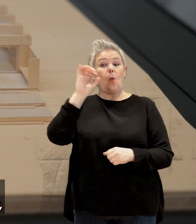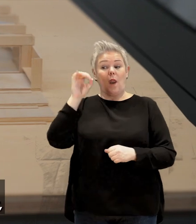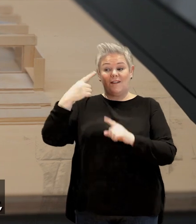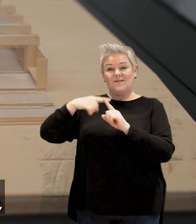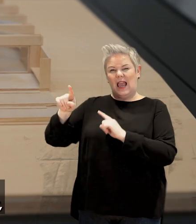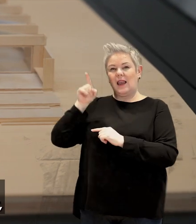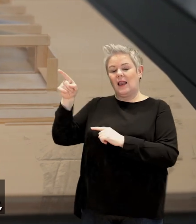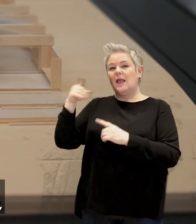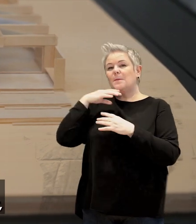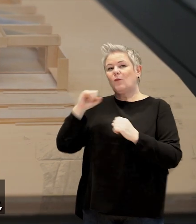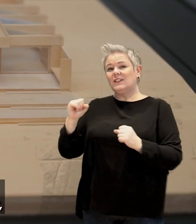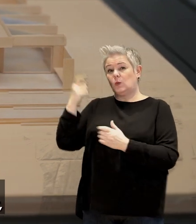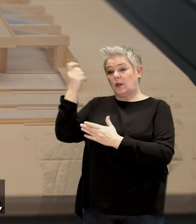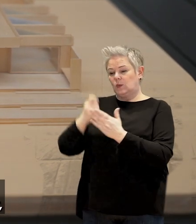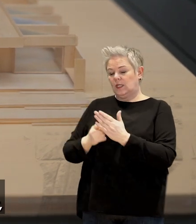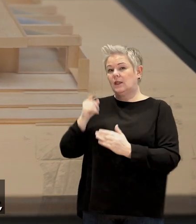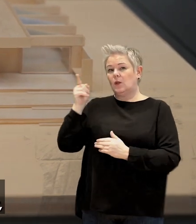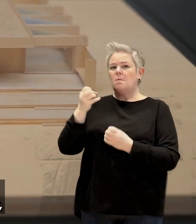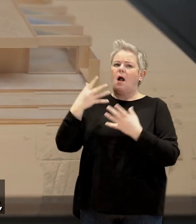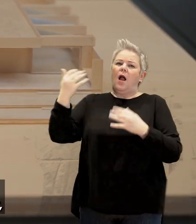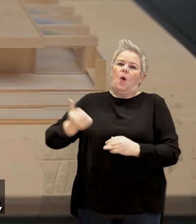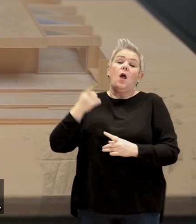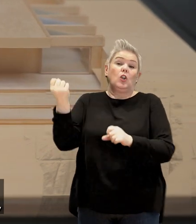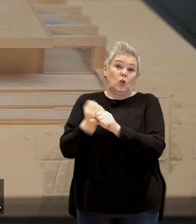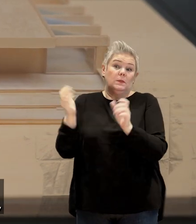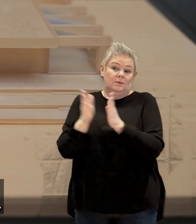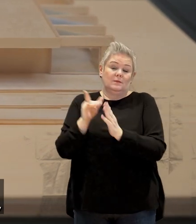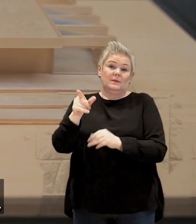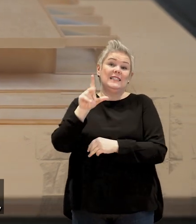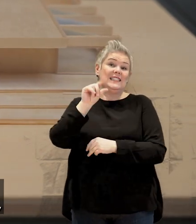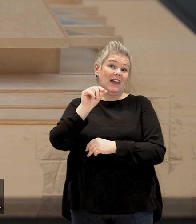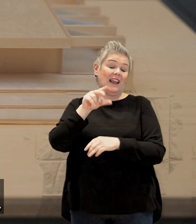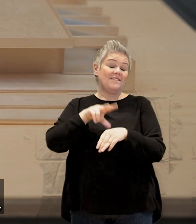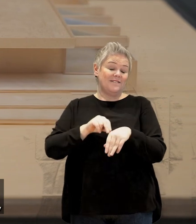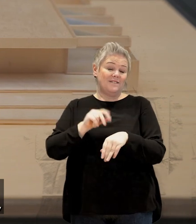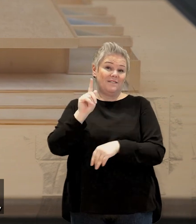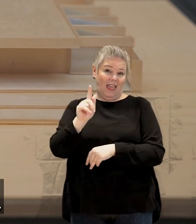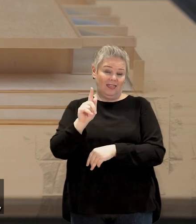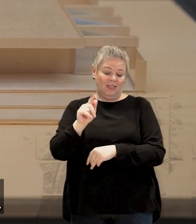Per Olaf Fjeld, som er professor i arkitektur, og som i mange år arbeidet tett på Sverre Fehn,